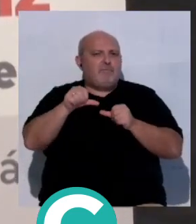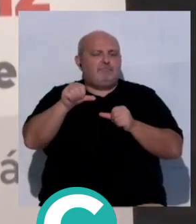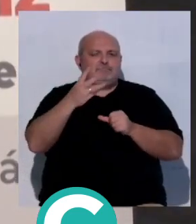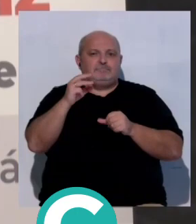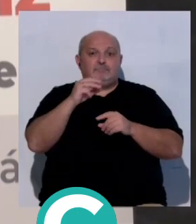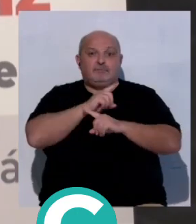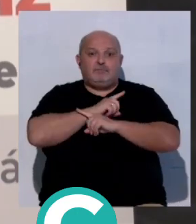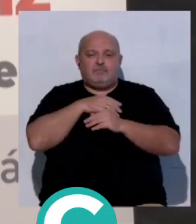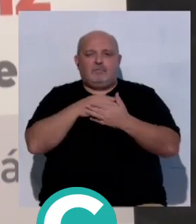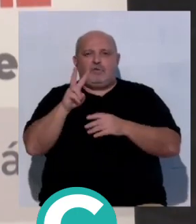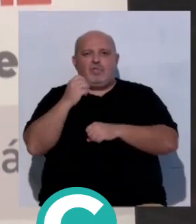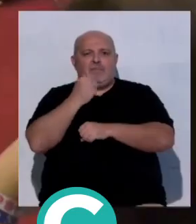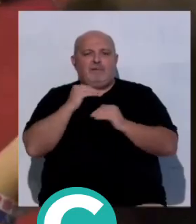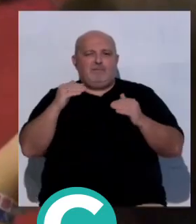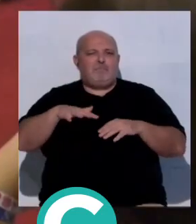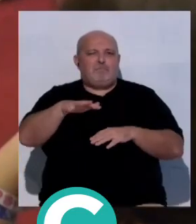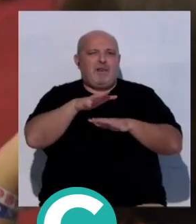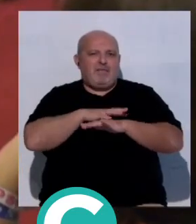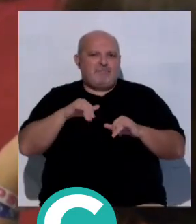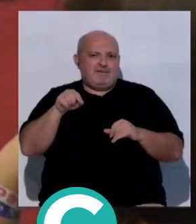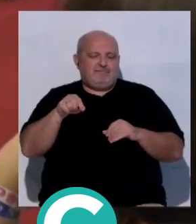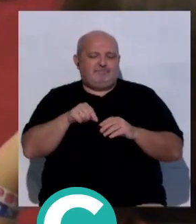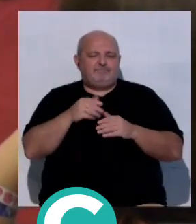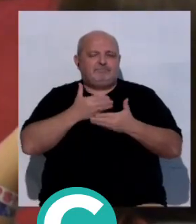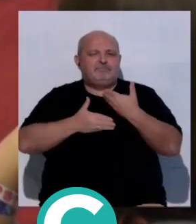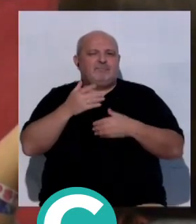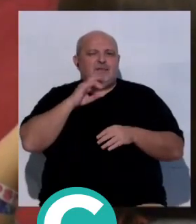de noviembre al 2 de diciembre en la plaza de España en colaboración con el ayuntamiento de